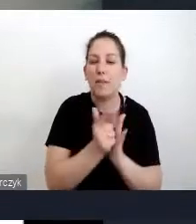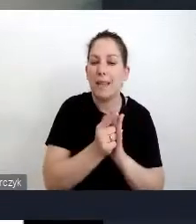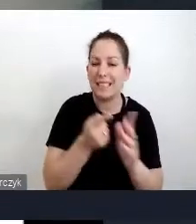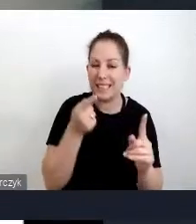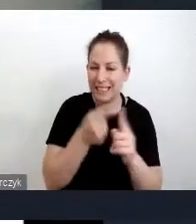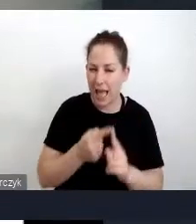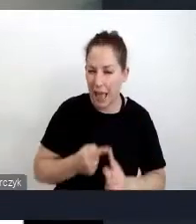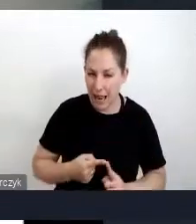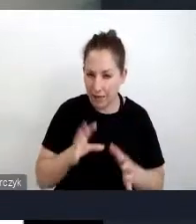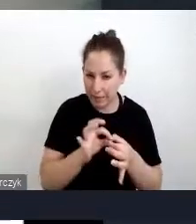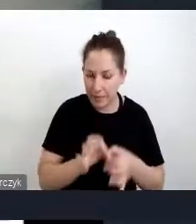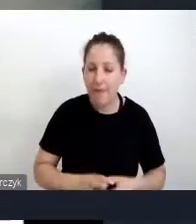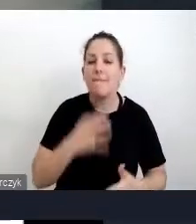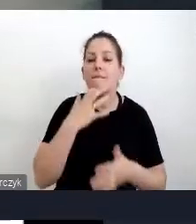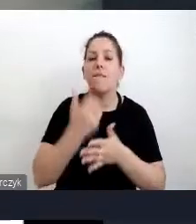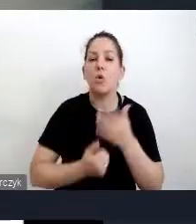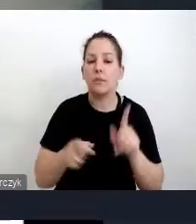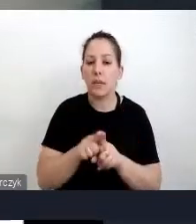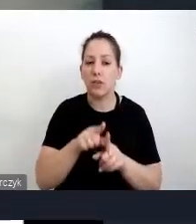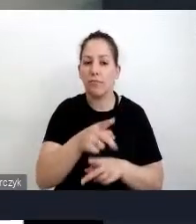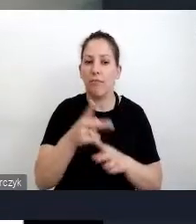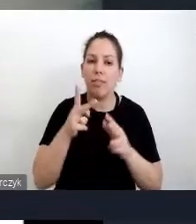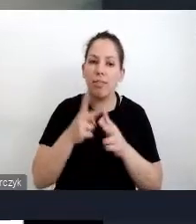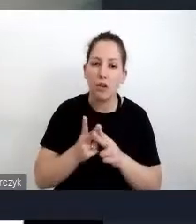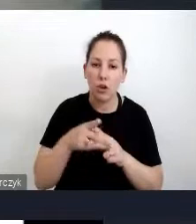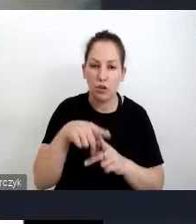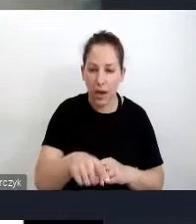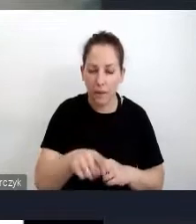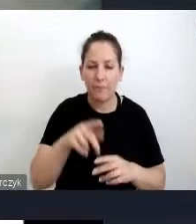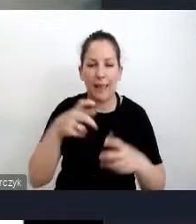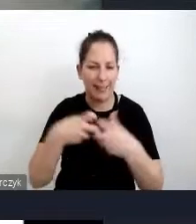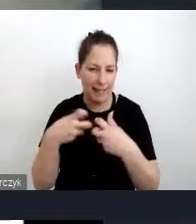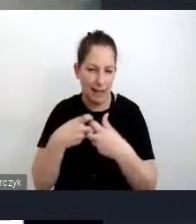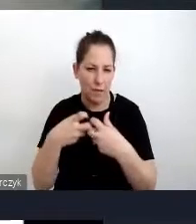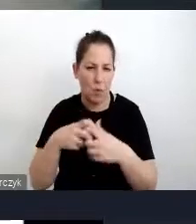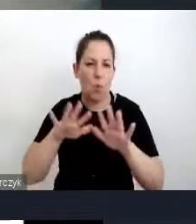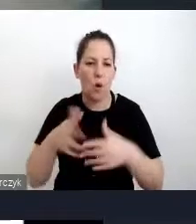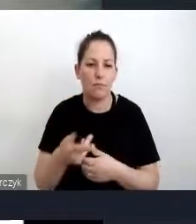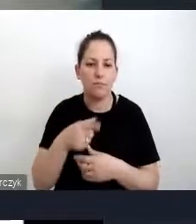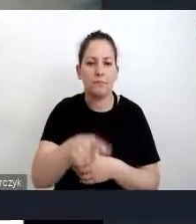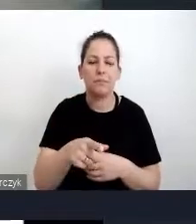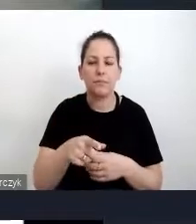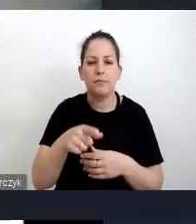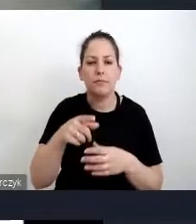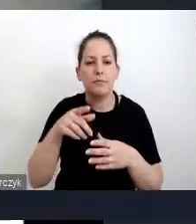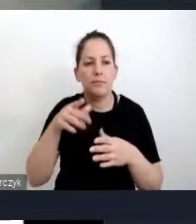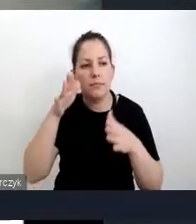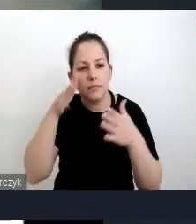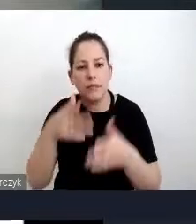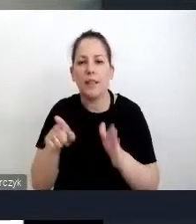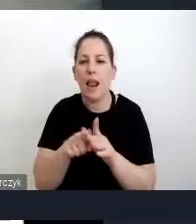z wykorzystaniem narzędzia internetowego, czyli ram odniesienia dla zrównoważonych miast.